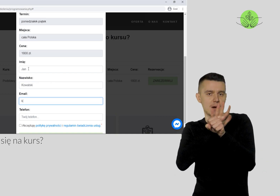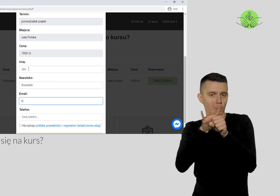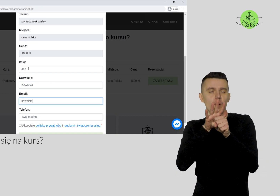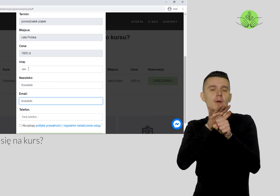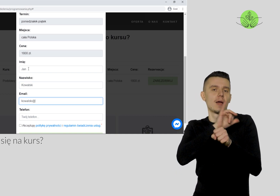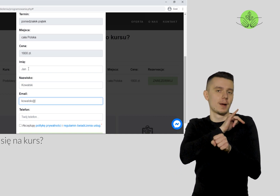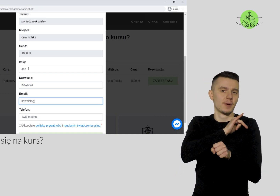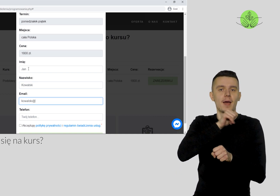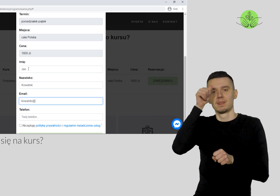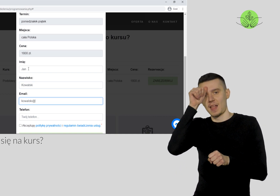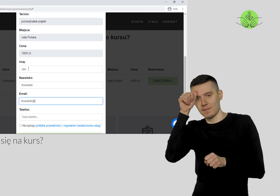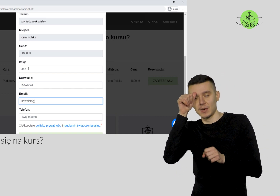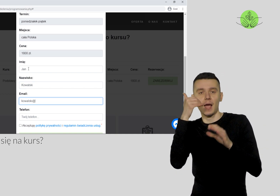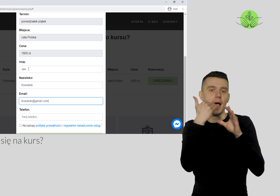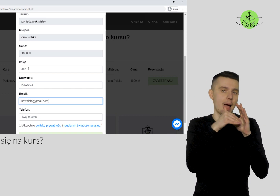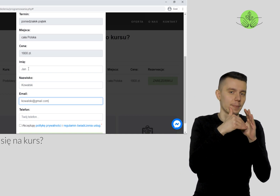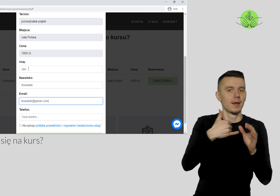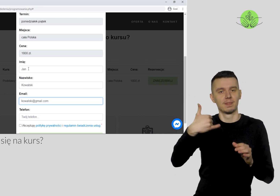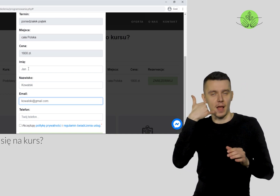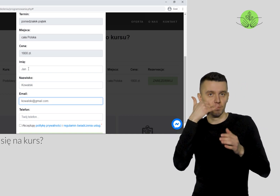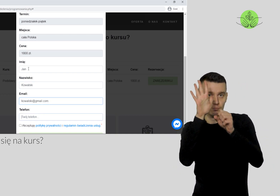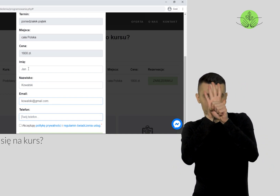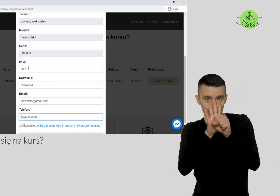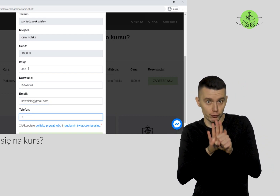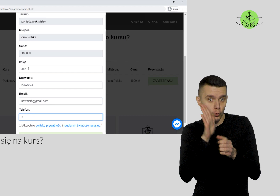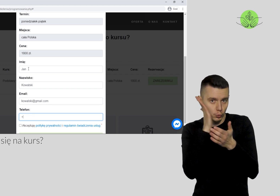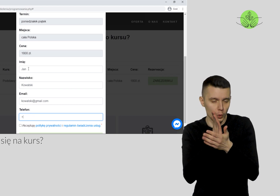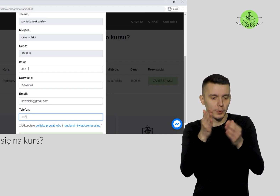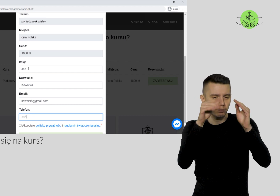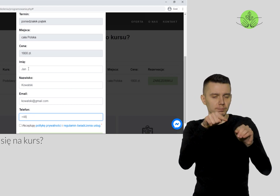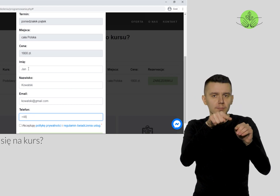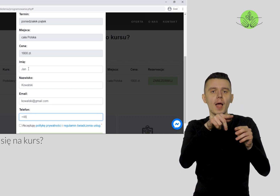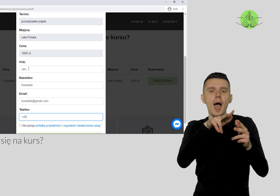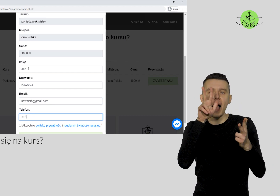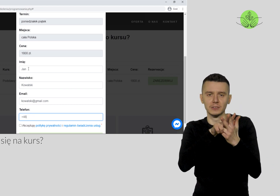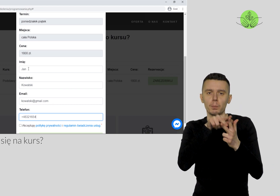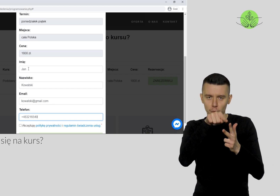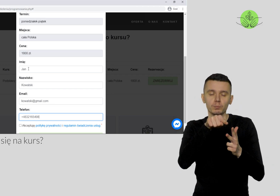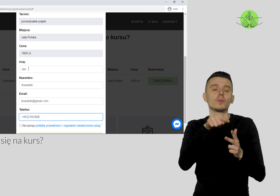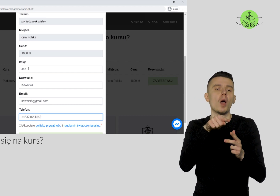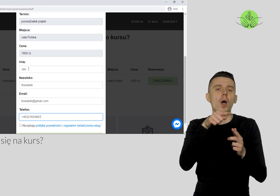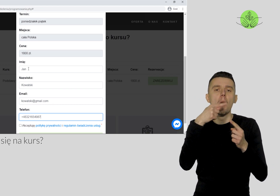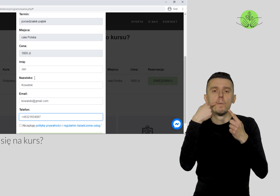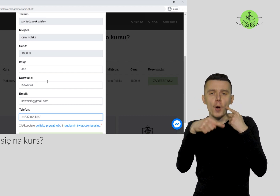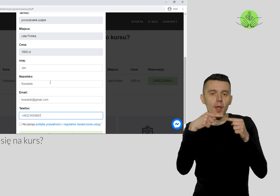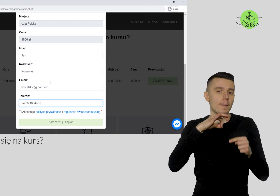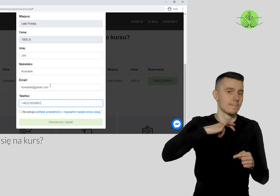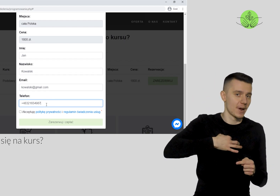Potem wypełnij pola wpisując: imię, nazwisko, e-maila i numeru telefonu. Następnie zaznacz akceptację polityki prywatności